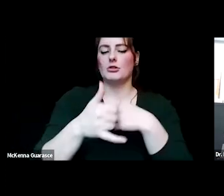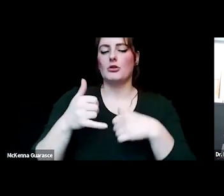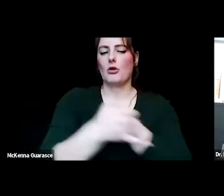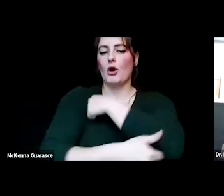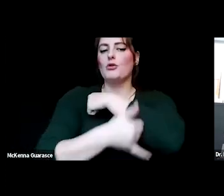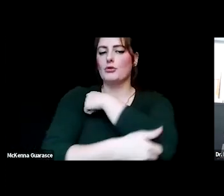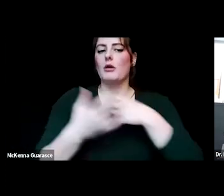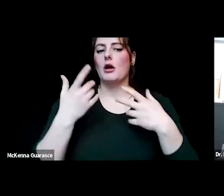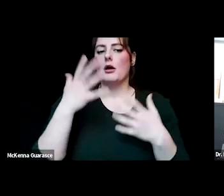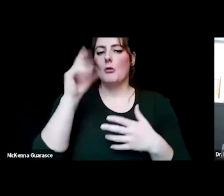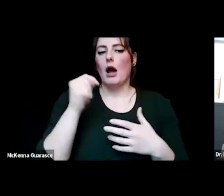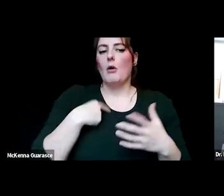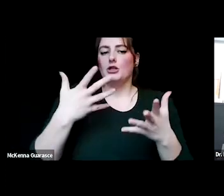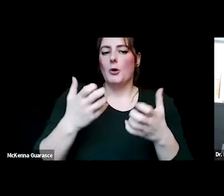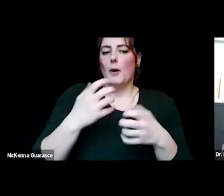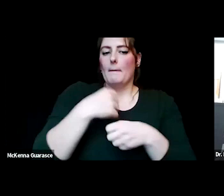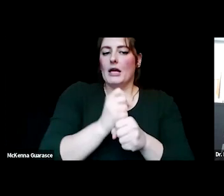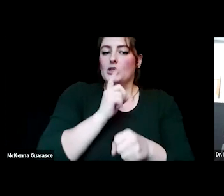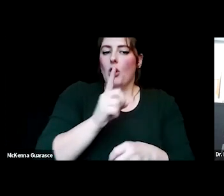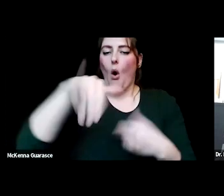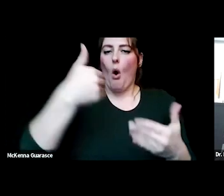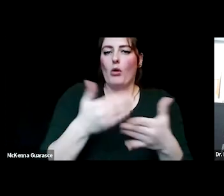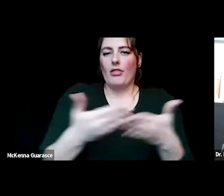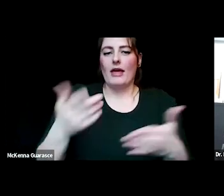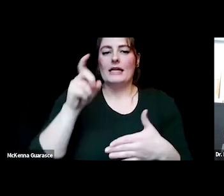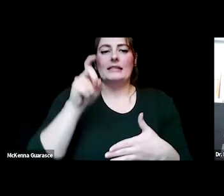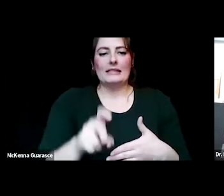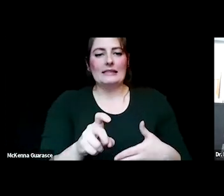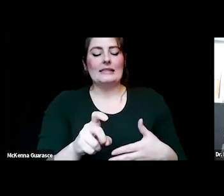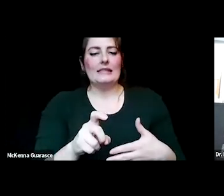que se necesitan, si quieren replicar esto en sus ciudades o regiones".